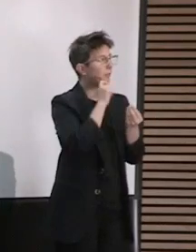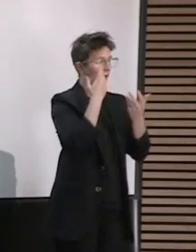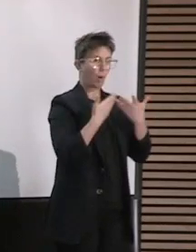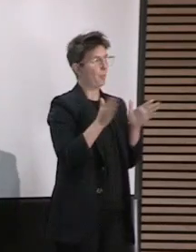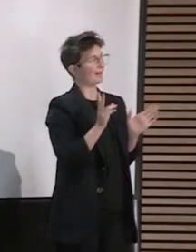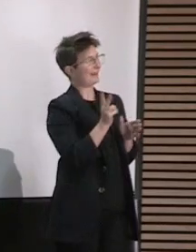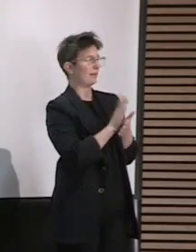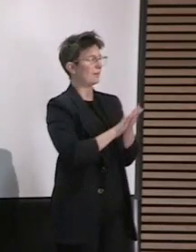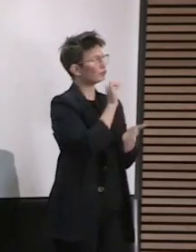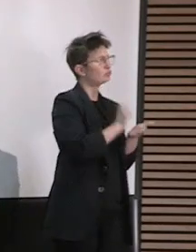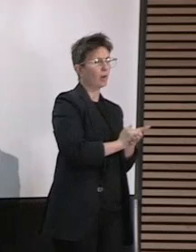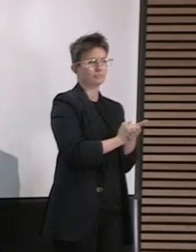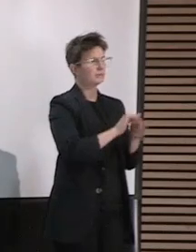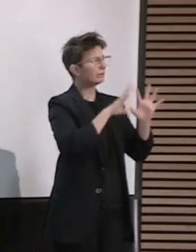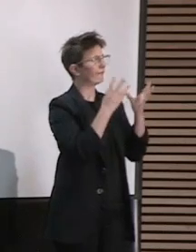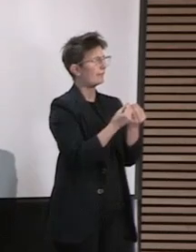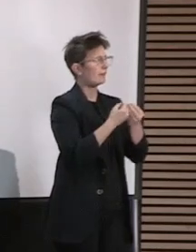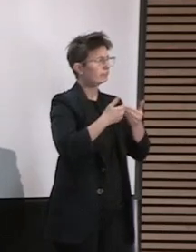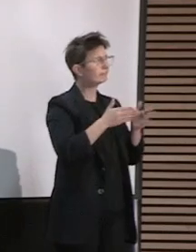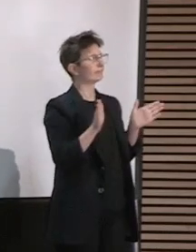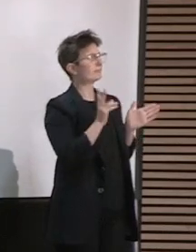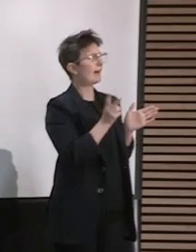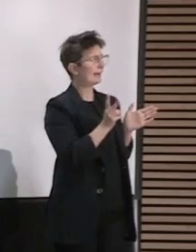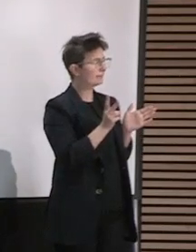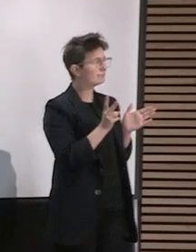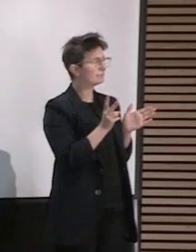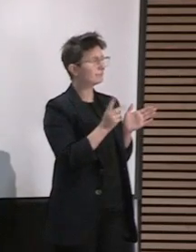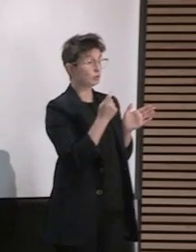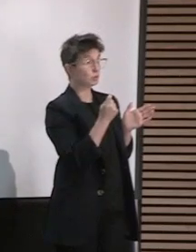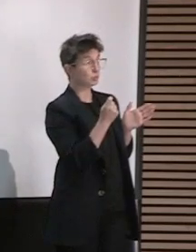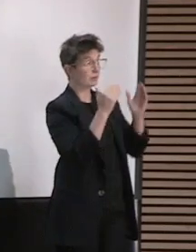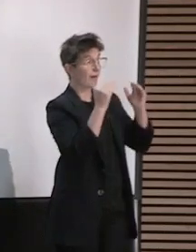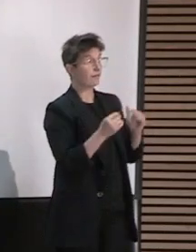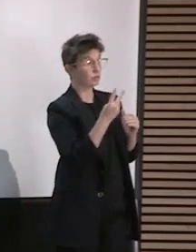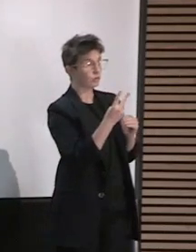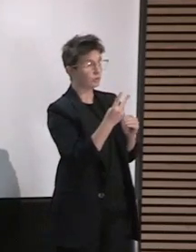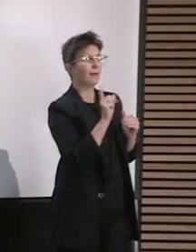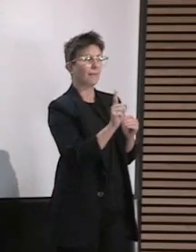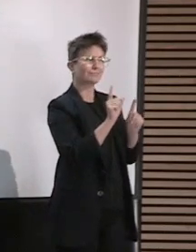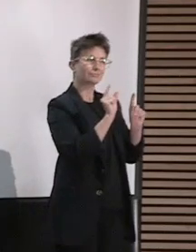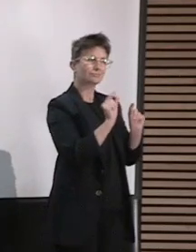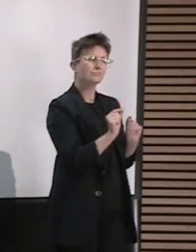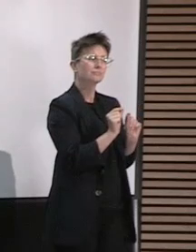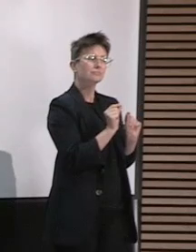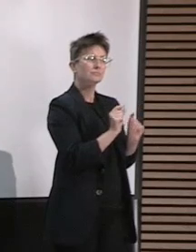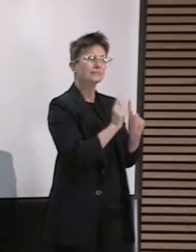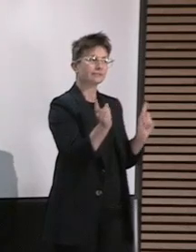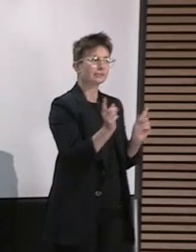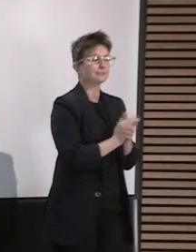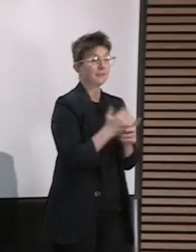ta matou mahi. Kia oti o tatou. Ko te korero tuarua ko te taha o te ohanga ka whakatuwhera ake